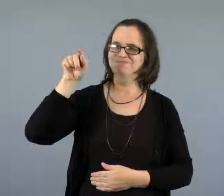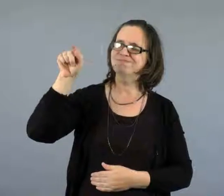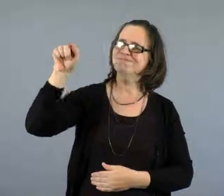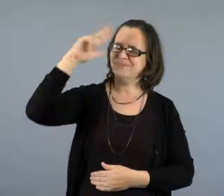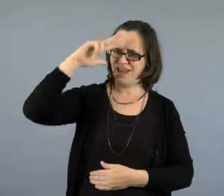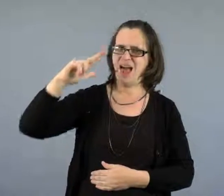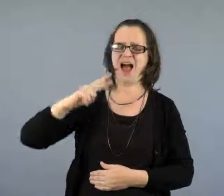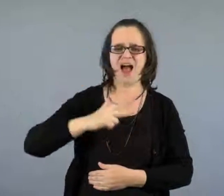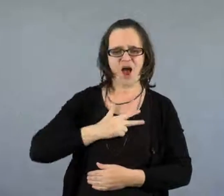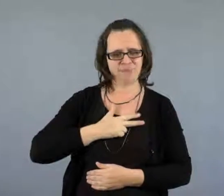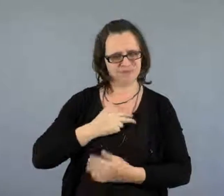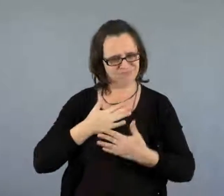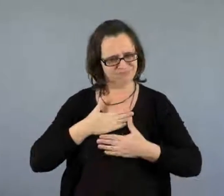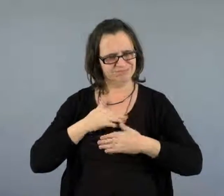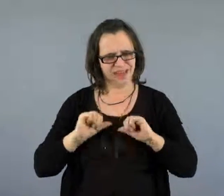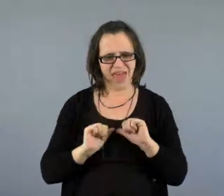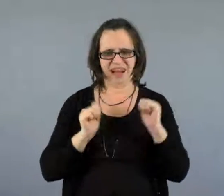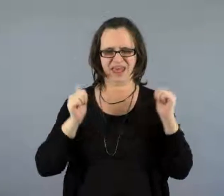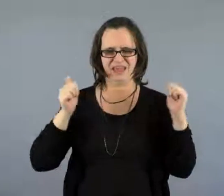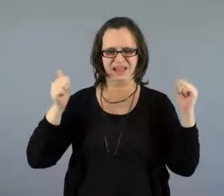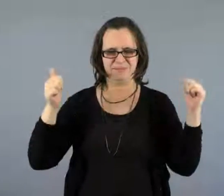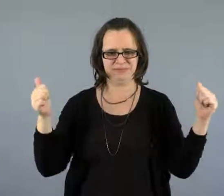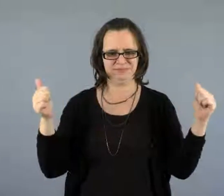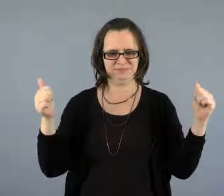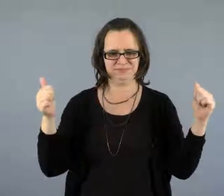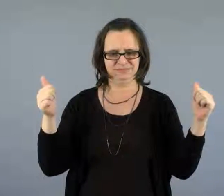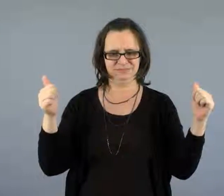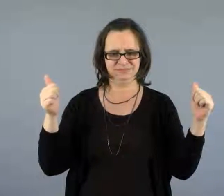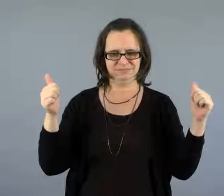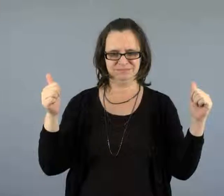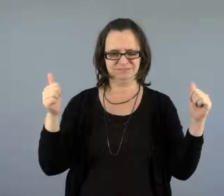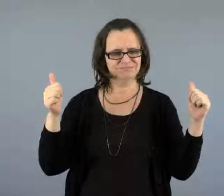Er verändert Glauben und Leben